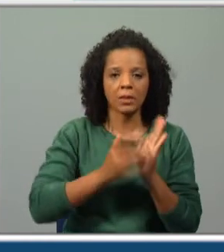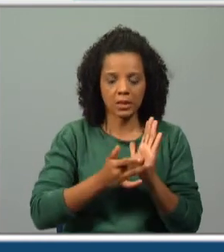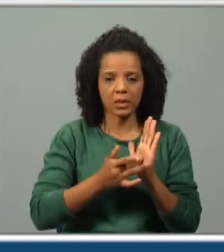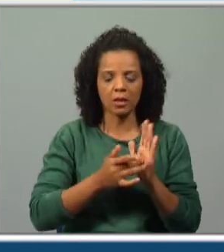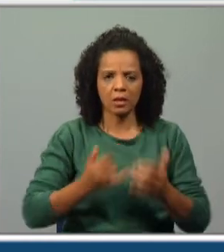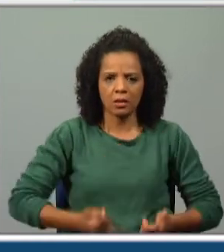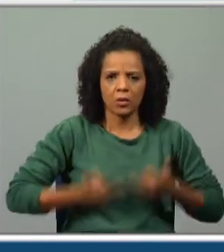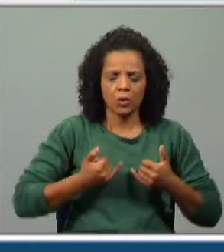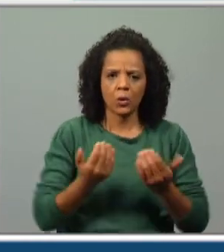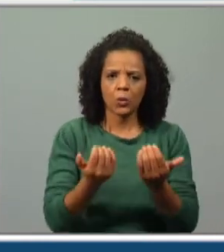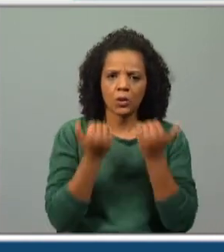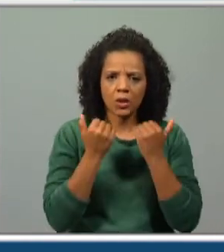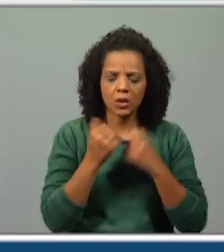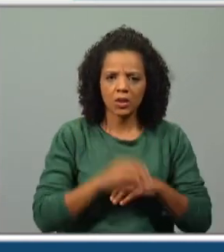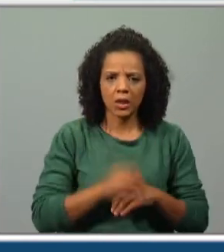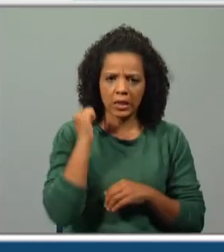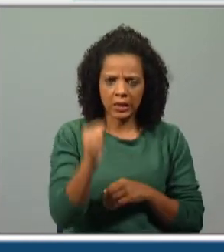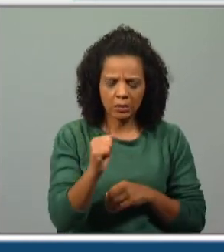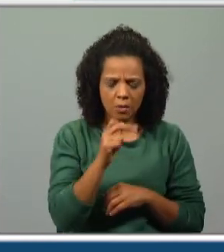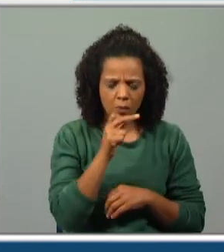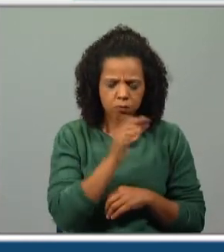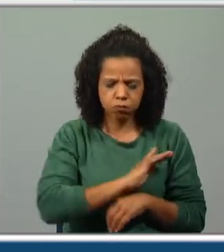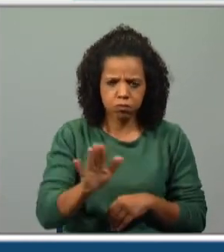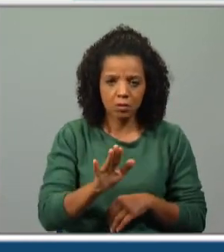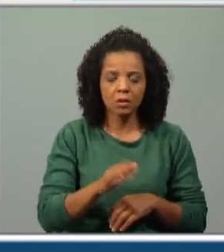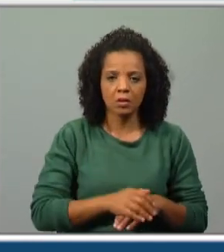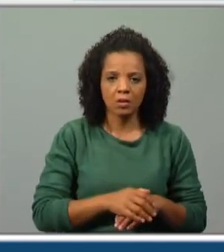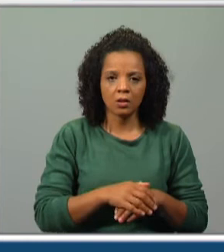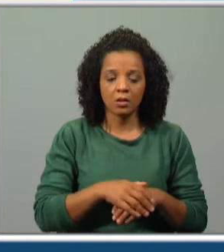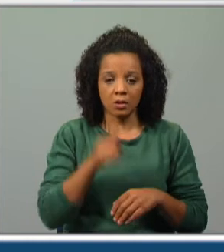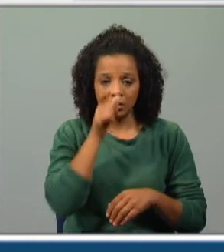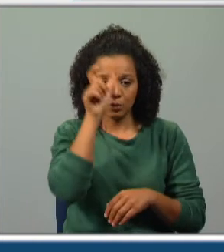assustou com uma notícia de um crime atroz um Vigia desequilibrado até o fogo 被犯罪消息嚇了一跳殘暴的失衡守望者